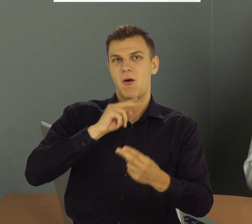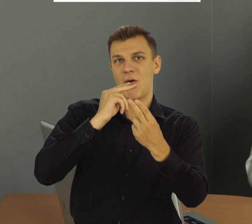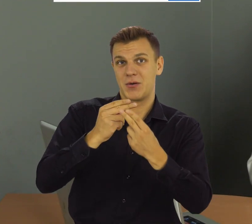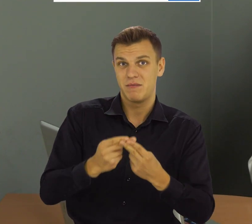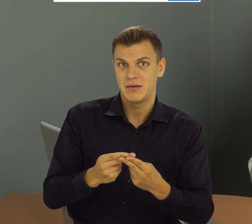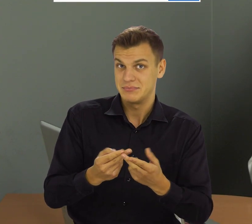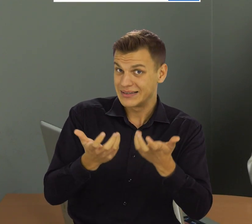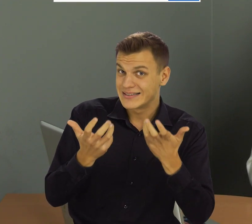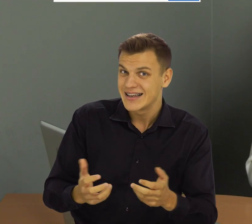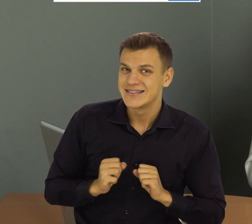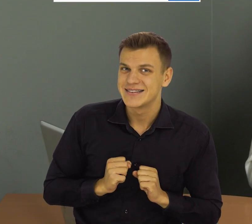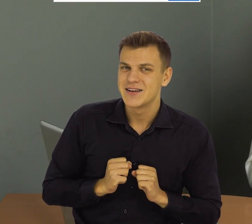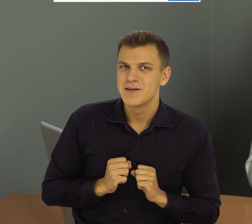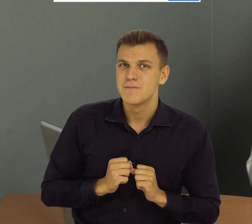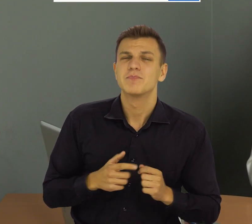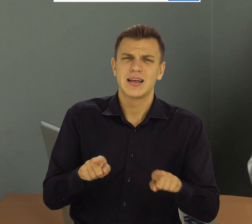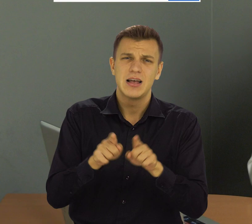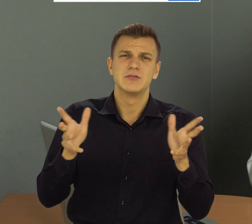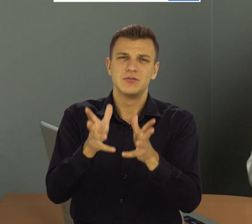bardziej na zasadzie Q&A – bylibyście za?